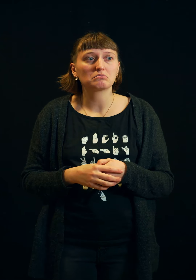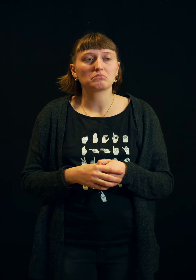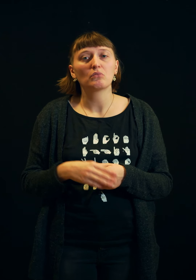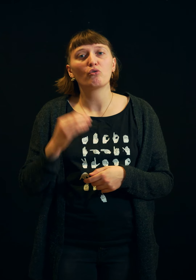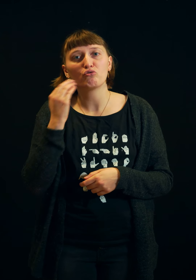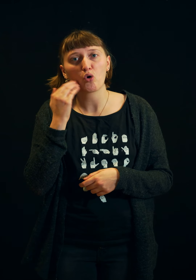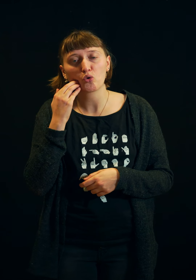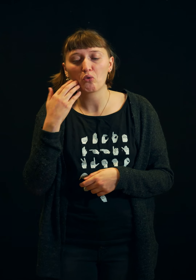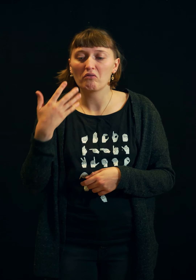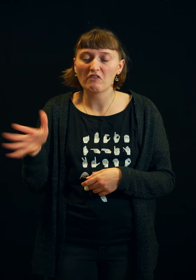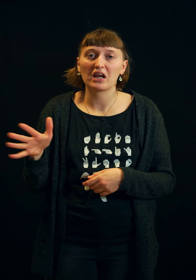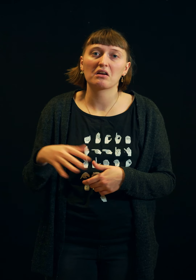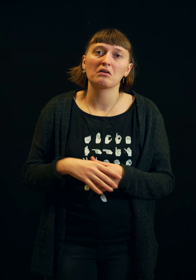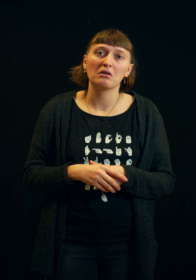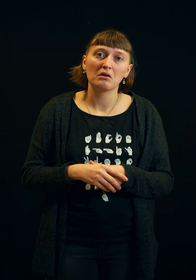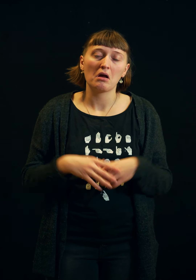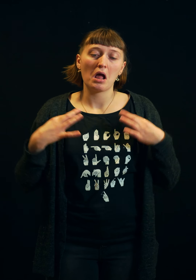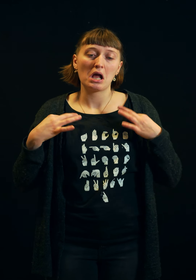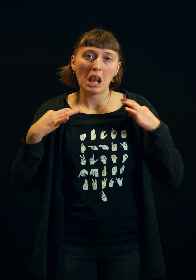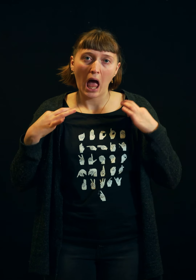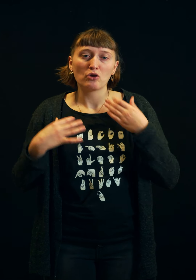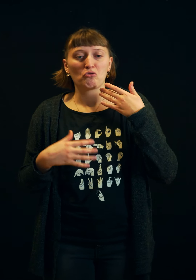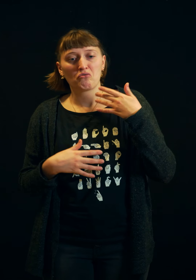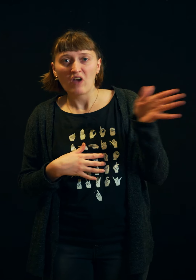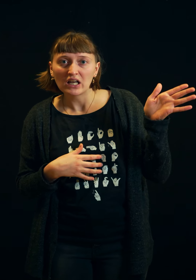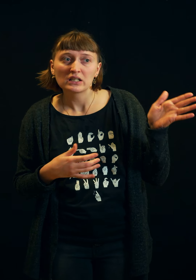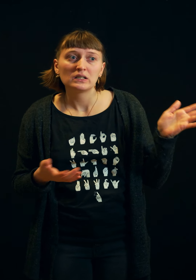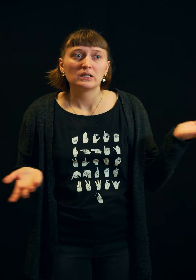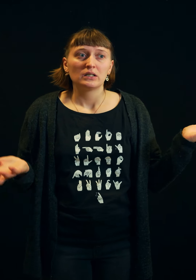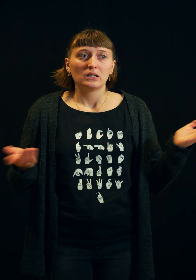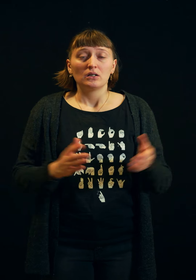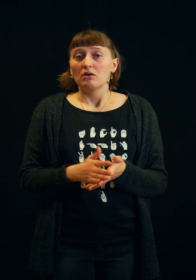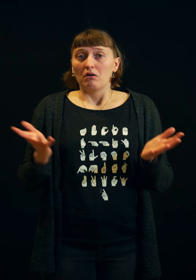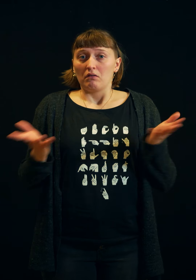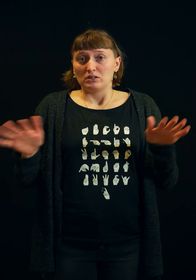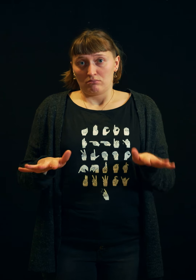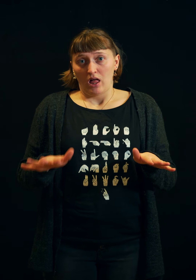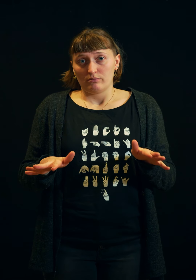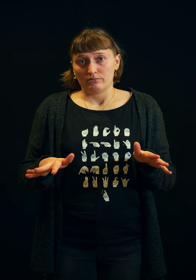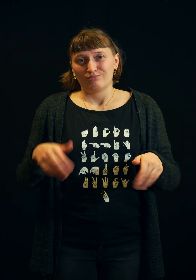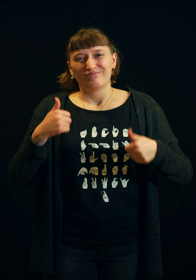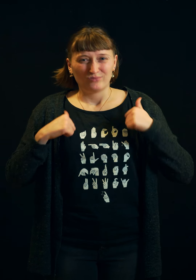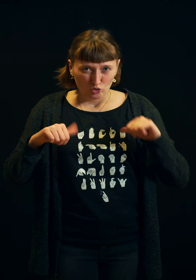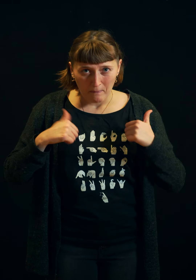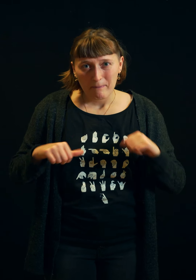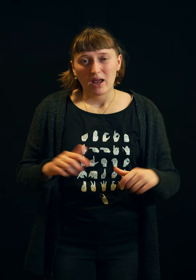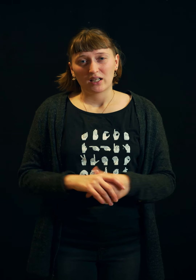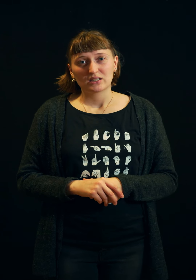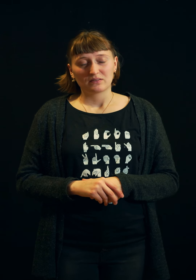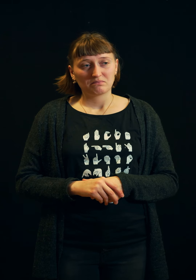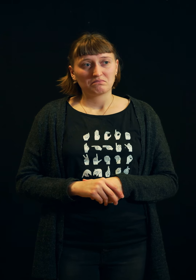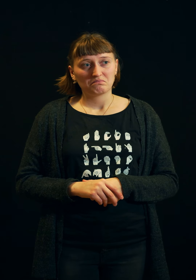Seine Bleibe, die Kleidung, man ließ ihm den Schmerz,